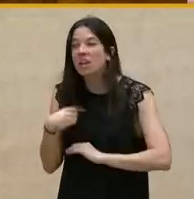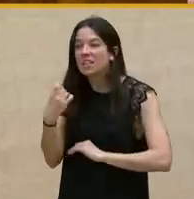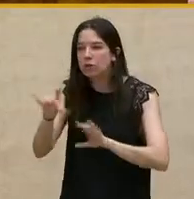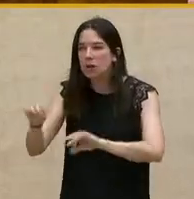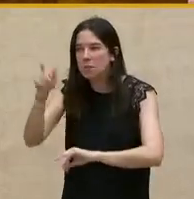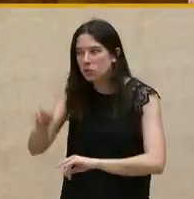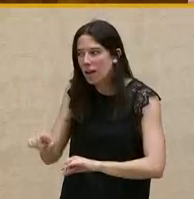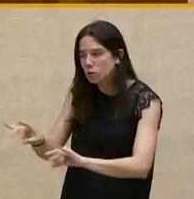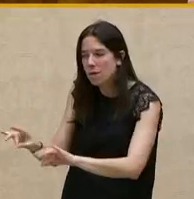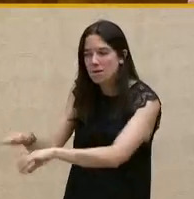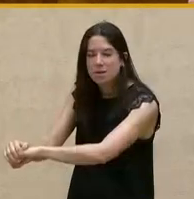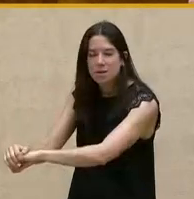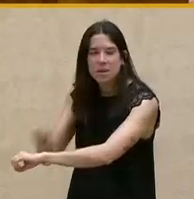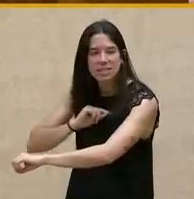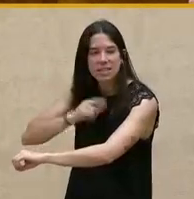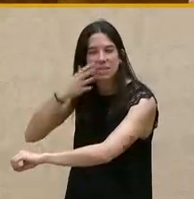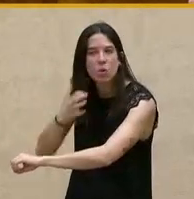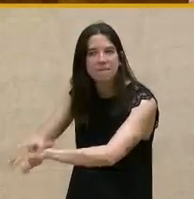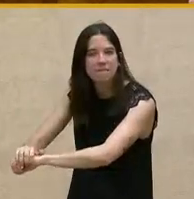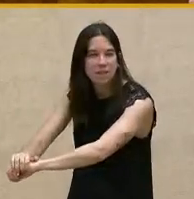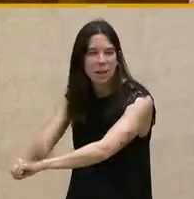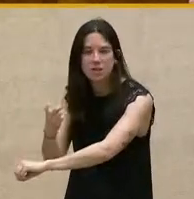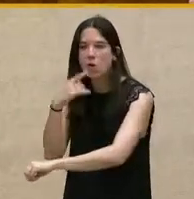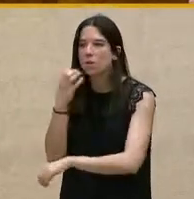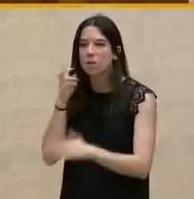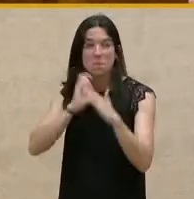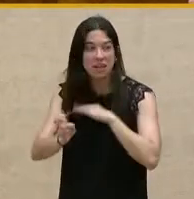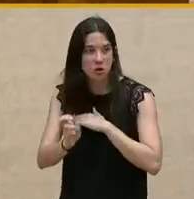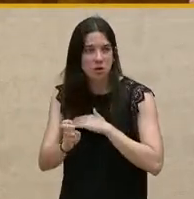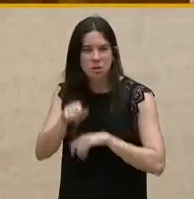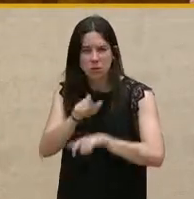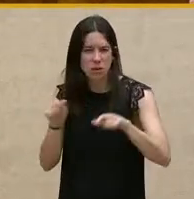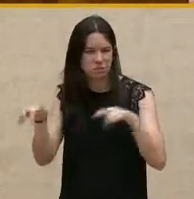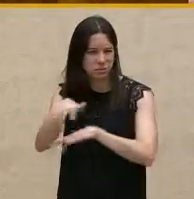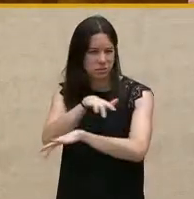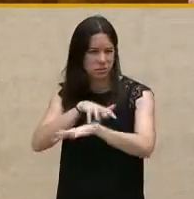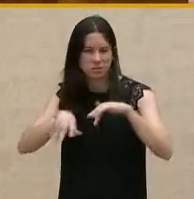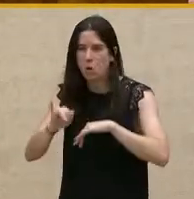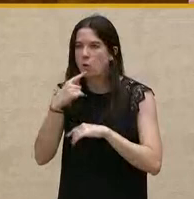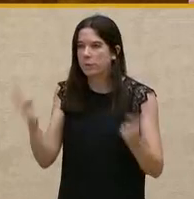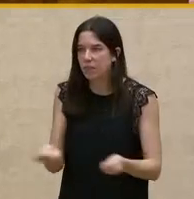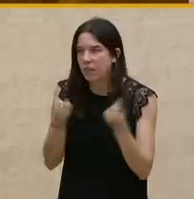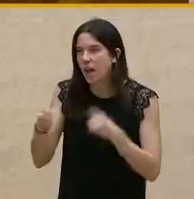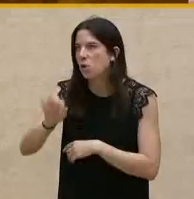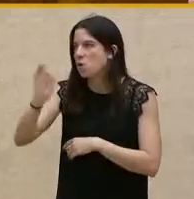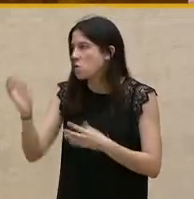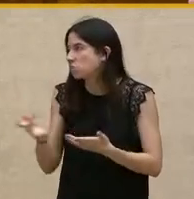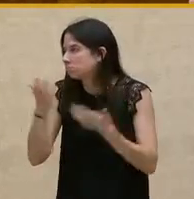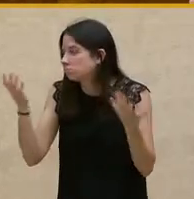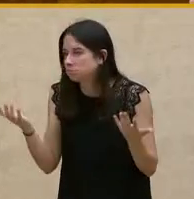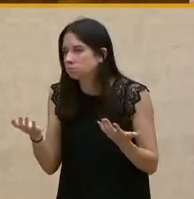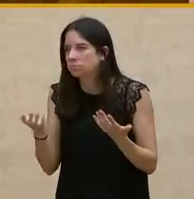para sentirme segura. En el metro, por ejemplo, que hay mucha publicidad o que hay muchos focos.